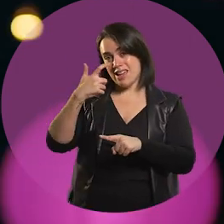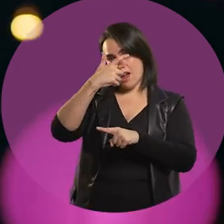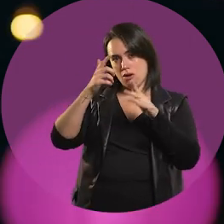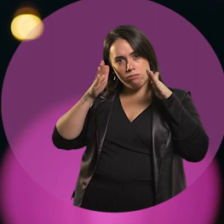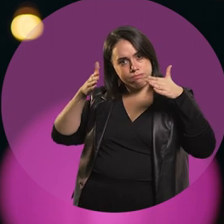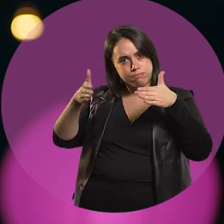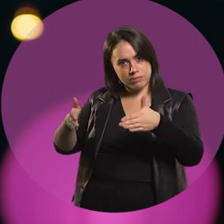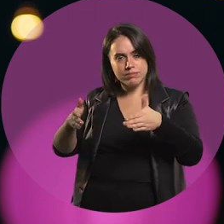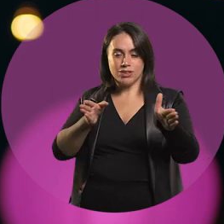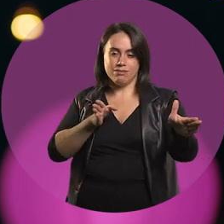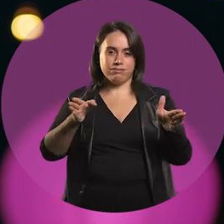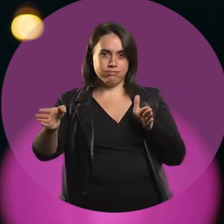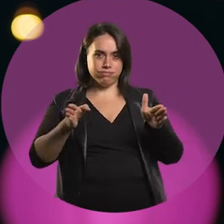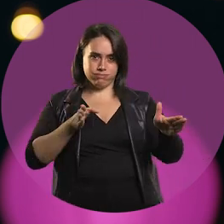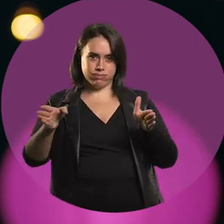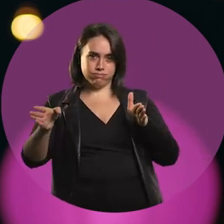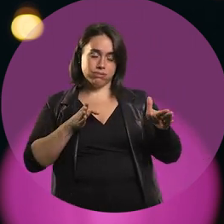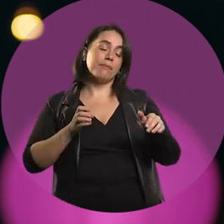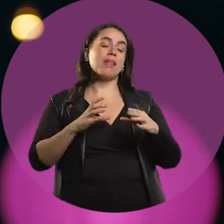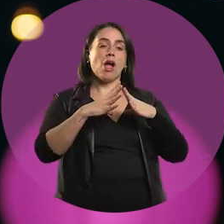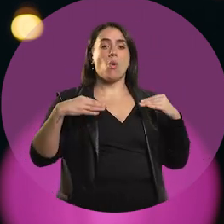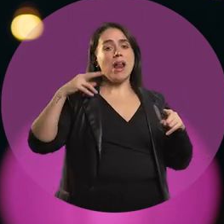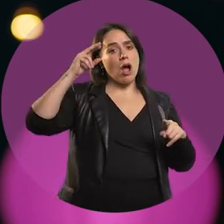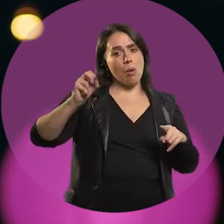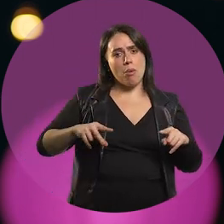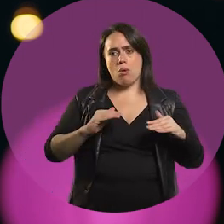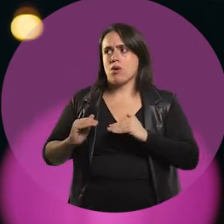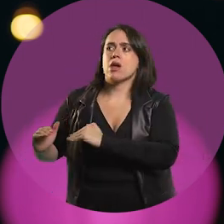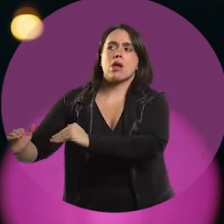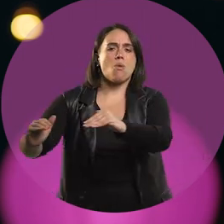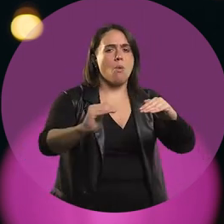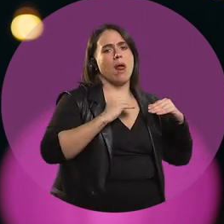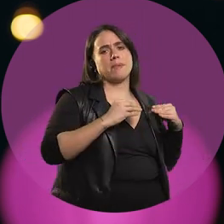Y, entonces, en la escuela común hacía lo que hacían todos mis compañeros